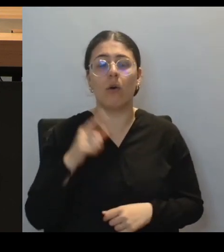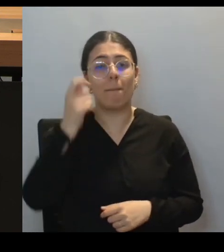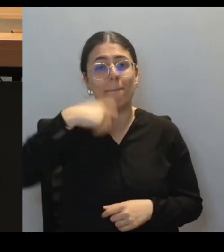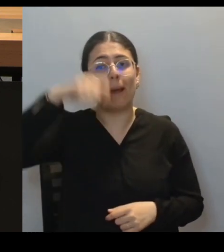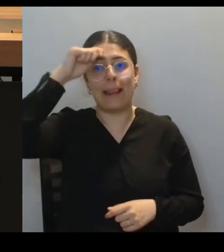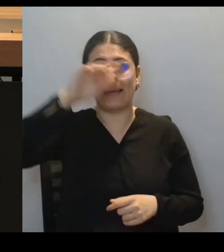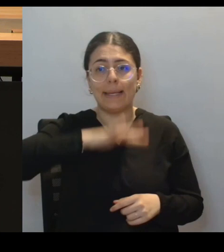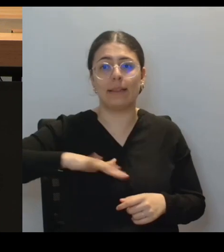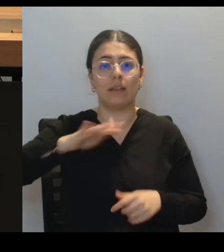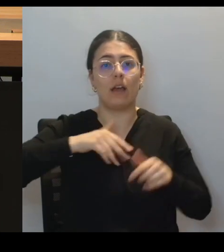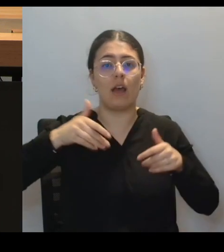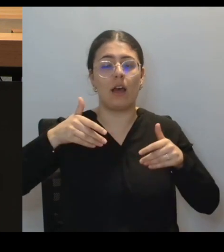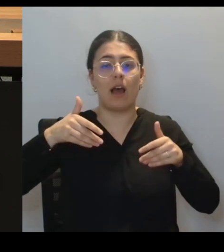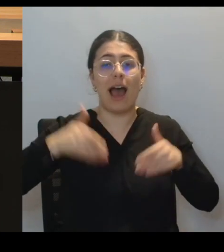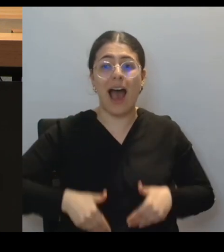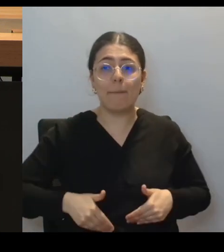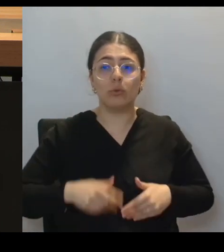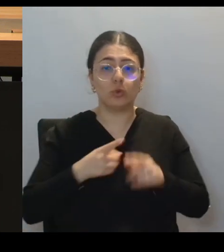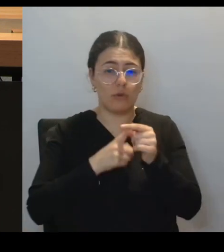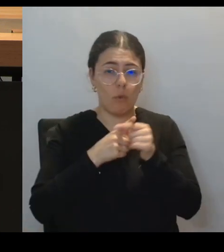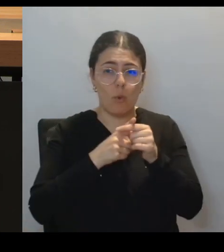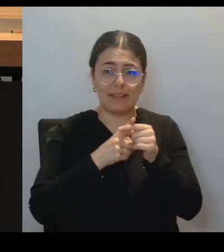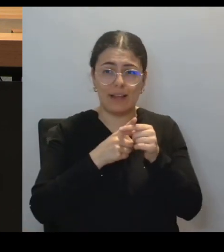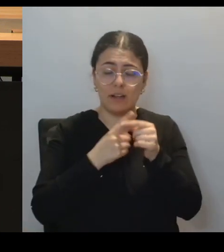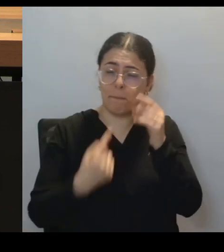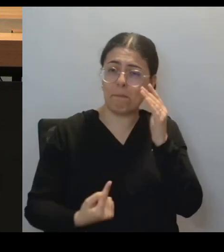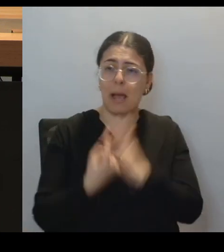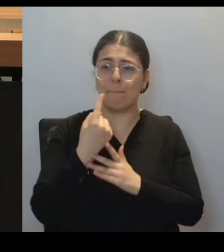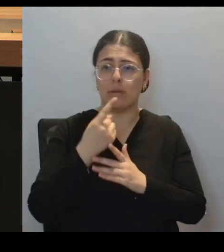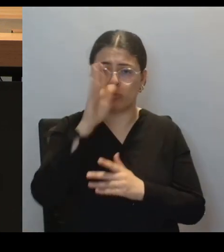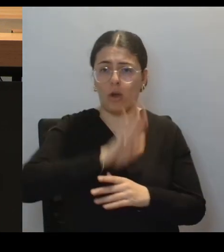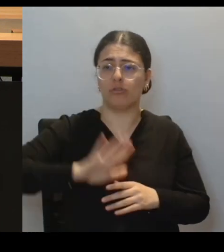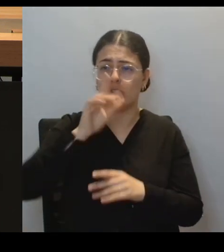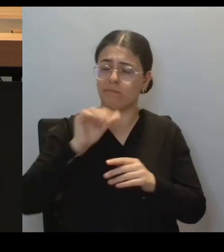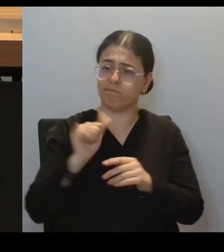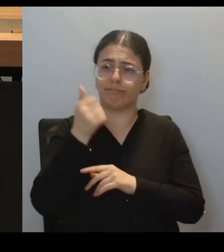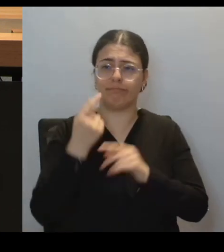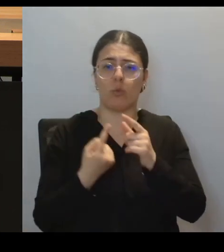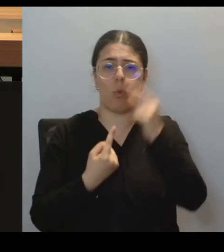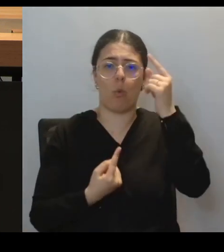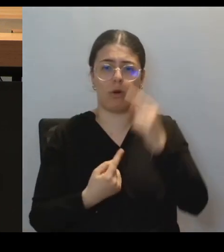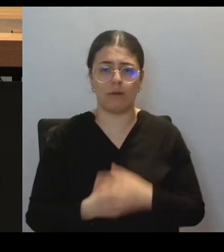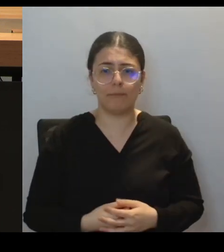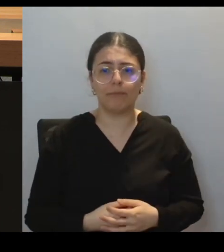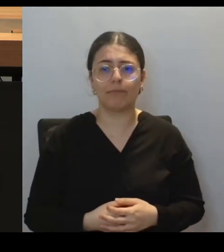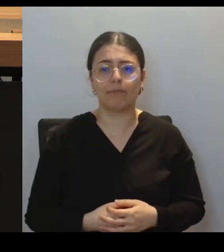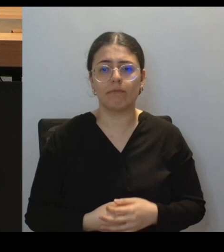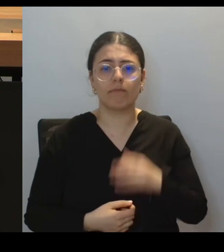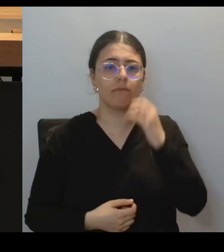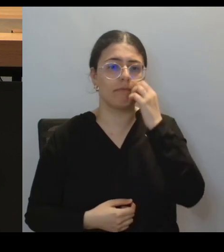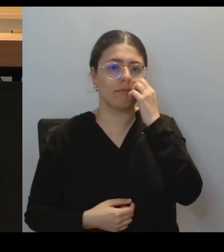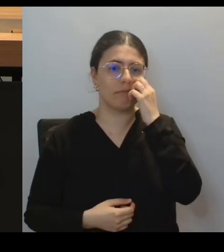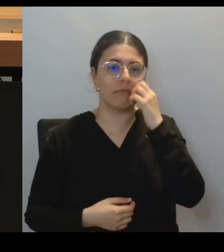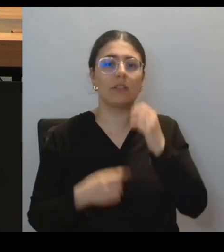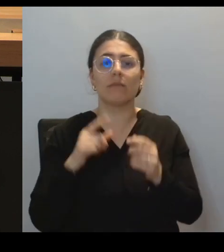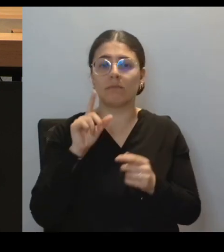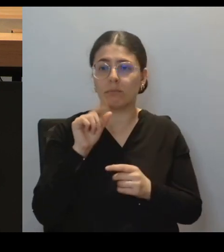Inanspruchnahme von Leistungen als Teil der verdeckten Armut stellt daher ein großes Problem dar. Ja, und das Traurige ist, dass die